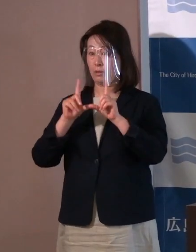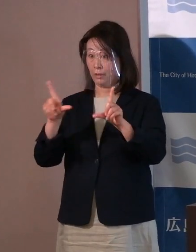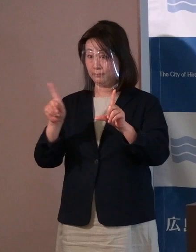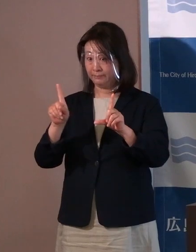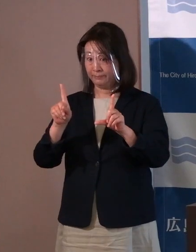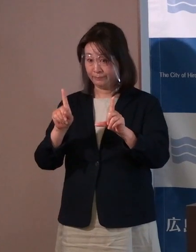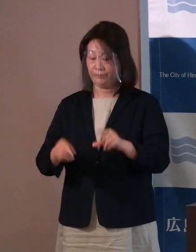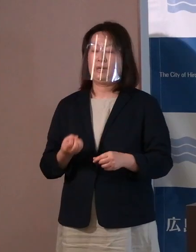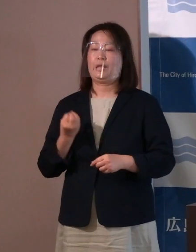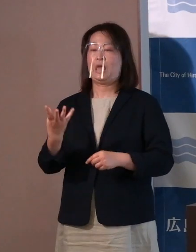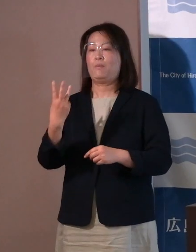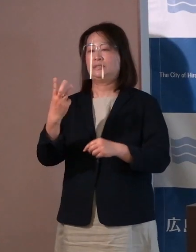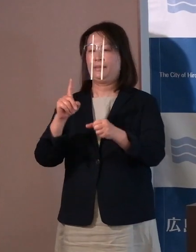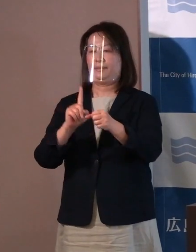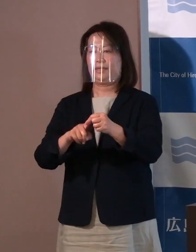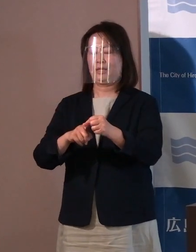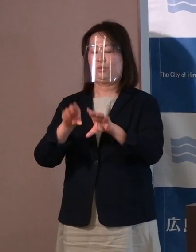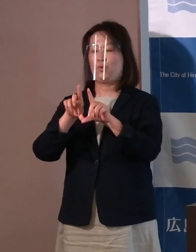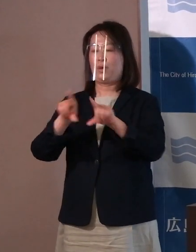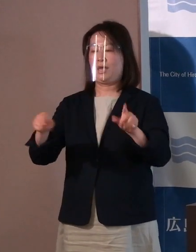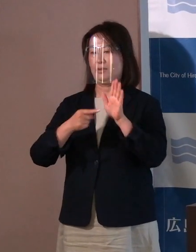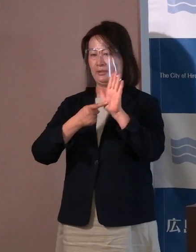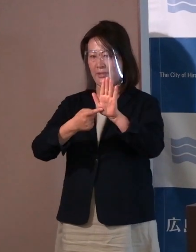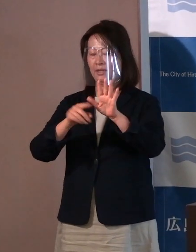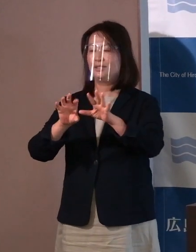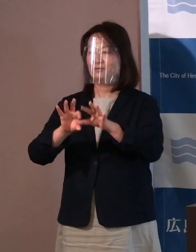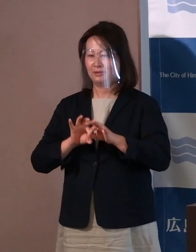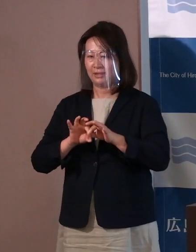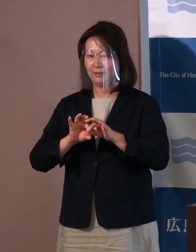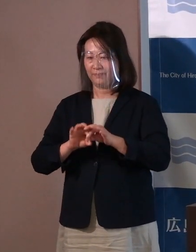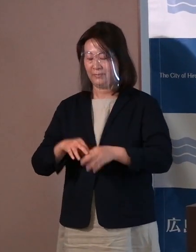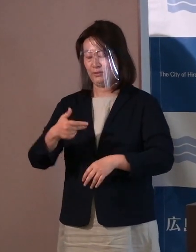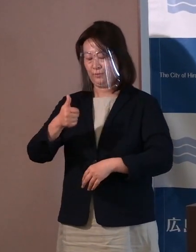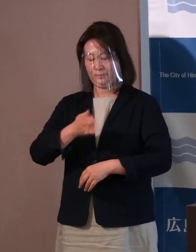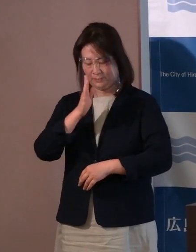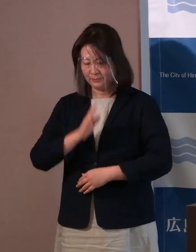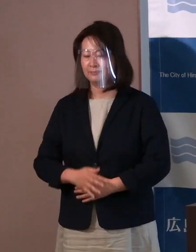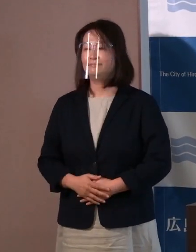【令和3年の平和宣言について】